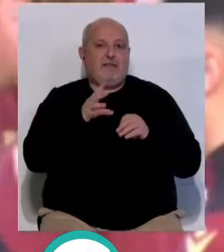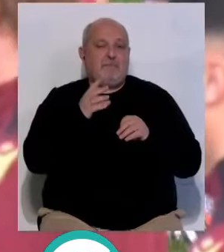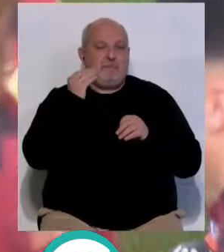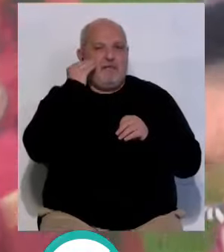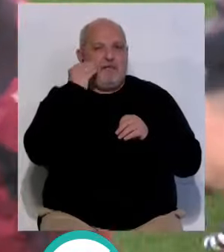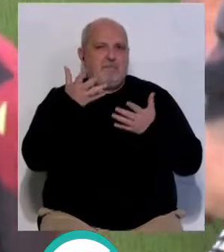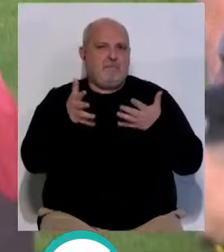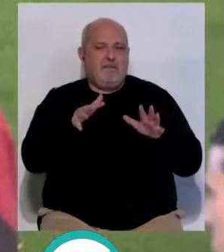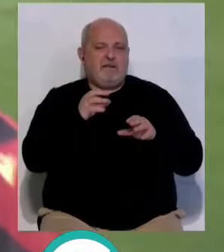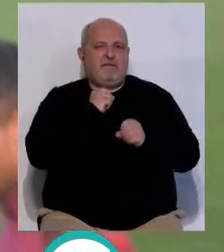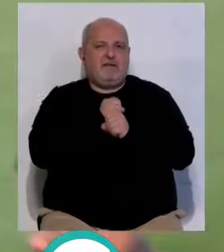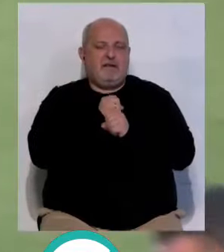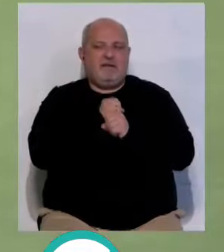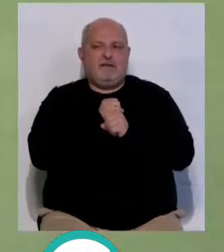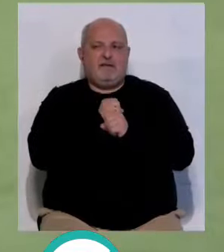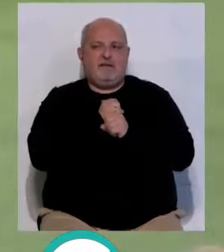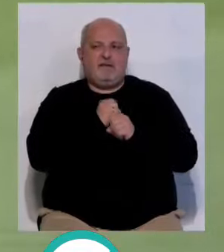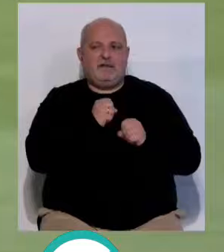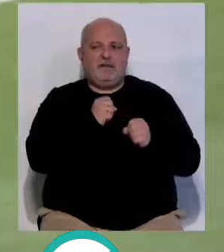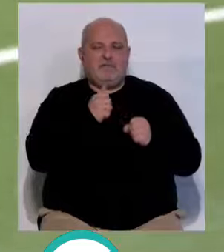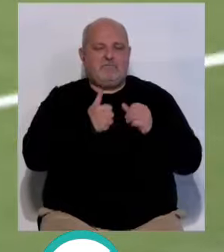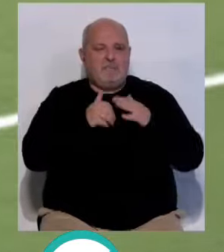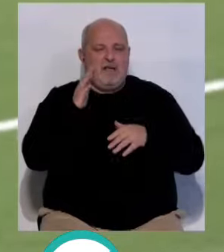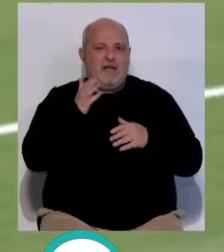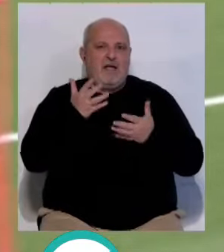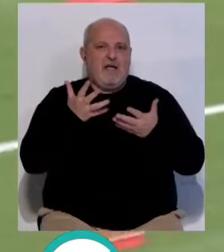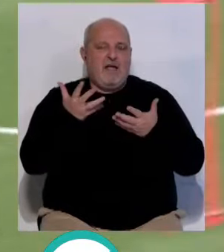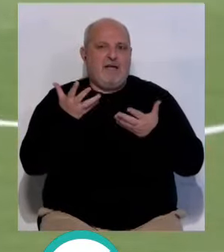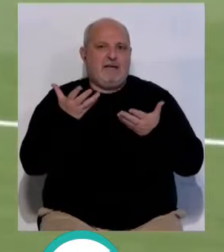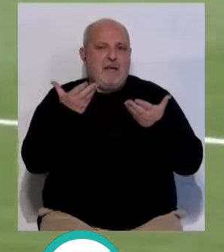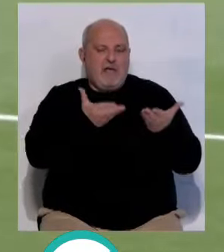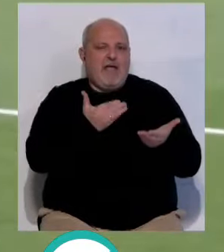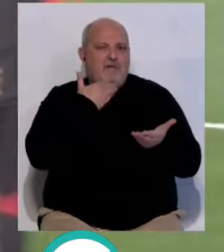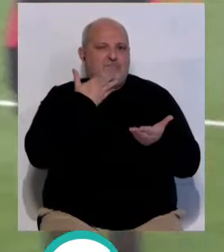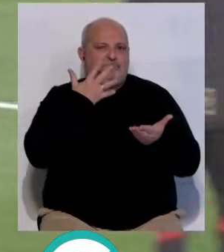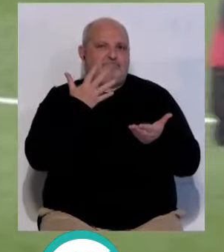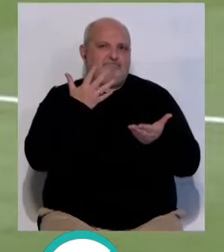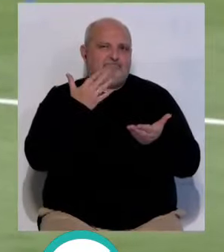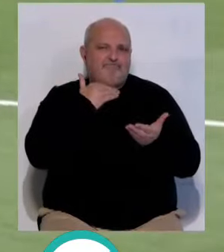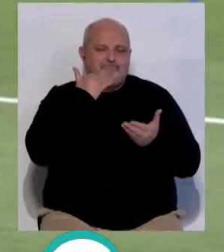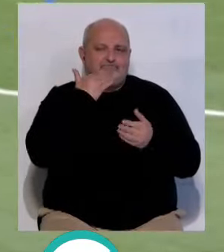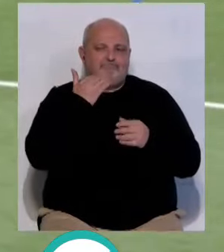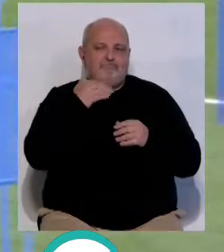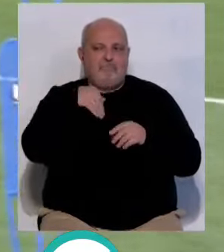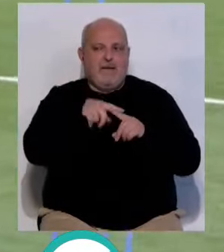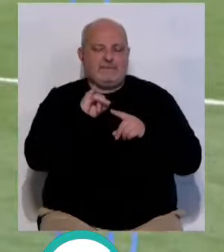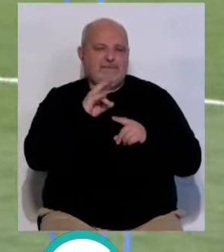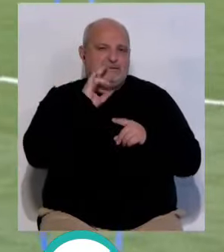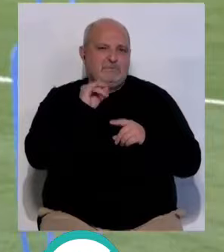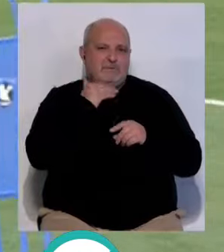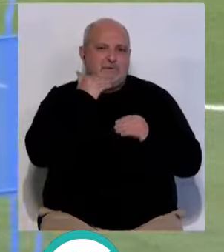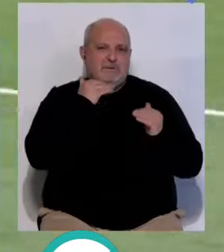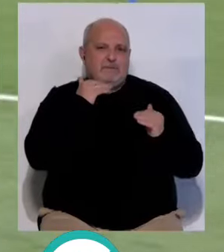ve más trabajo más caera banda más ayuda se le ve otra cosa que al final lo que todo lo que queremos